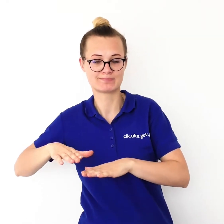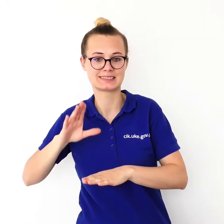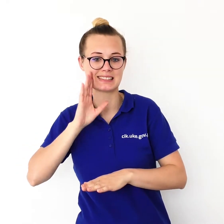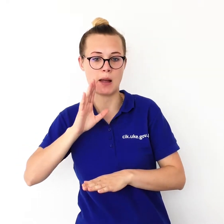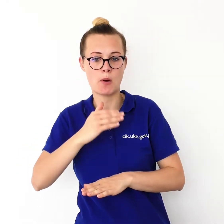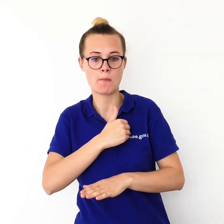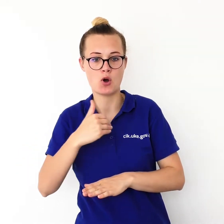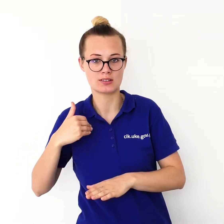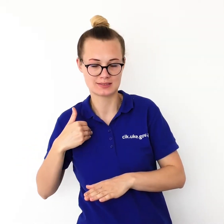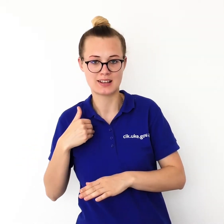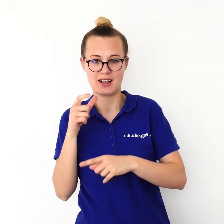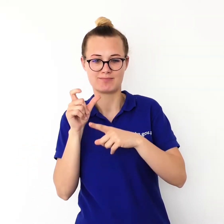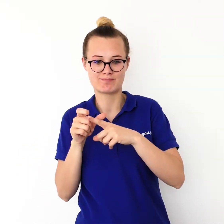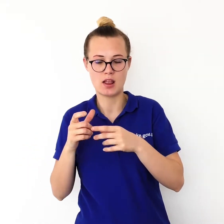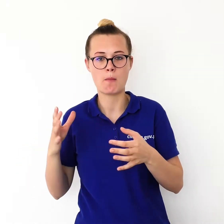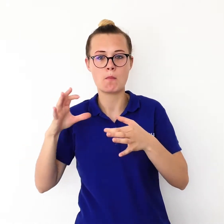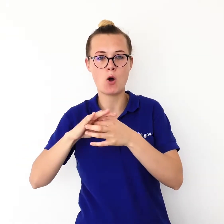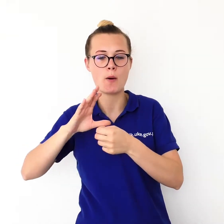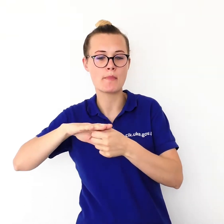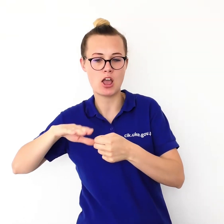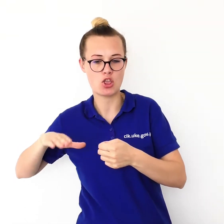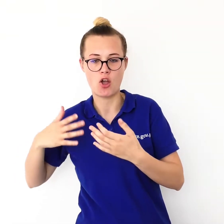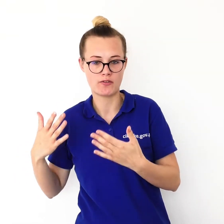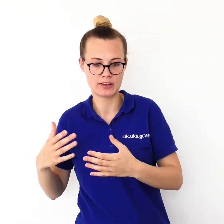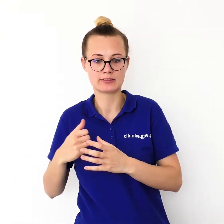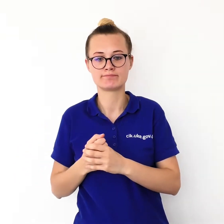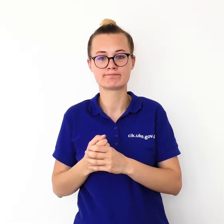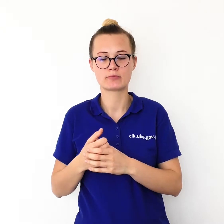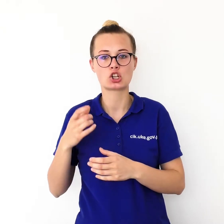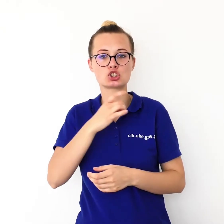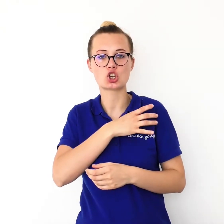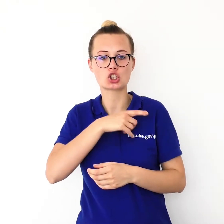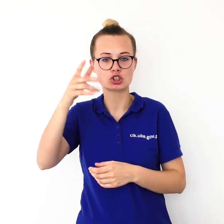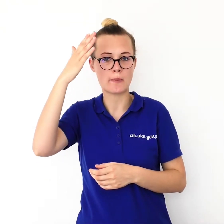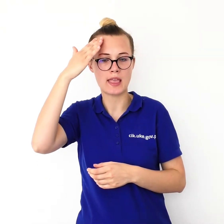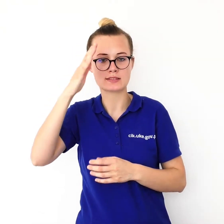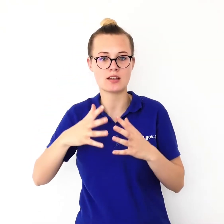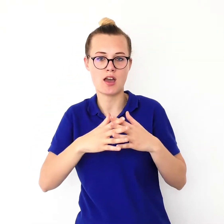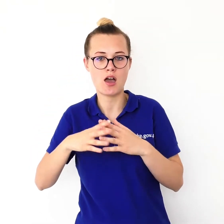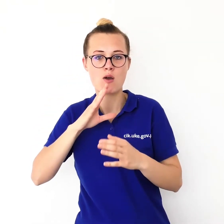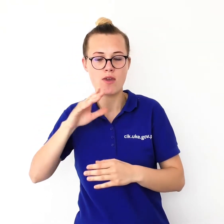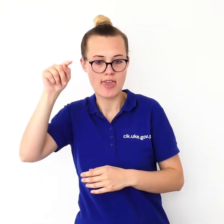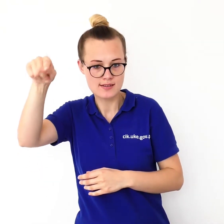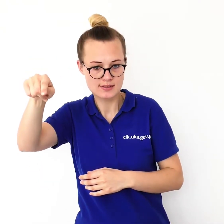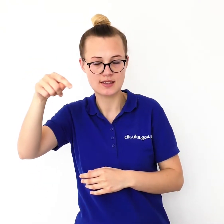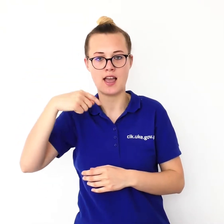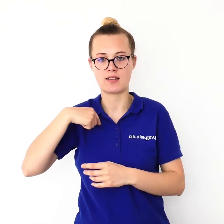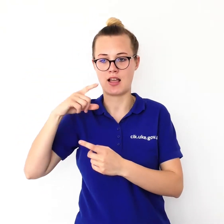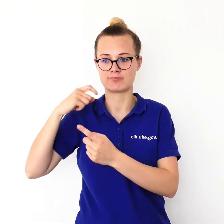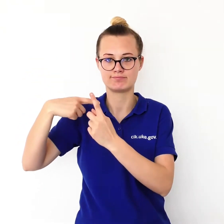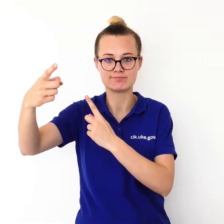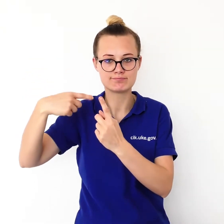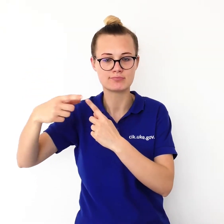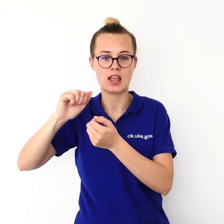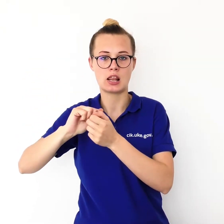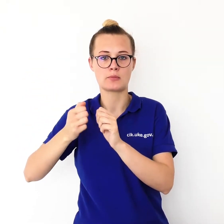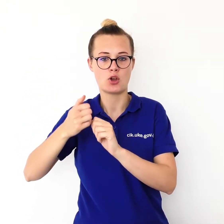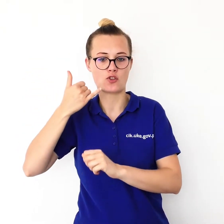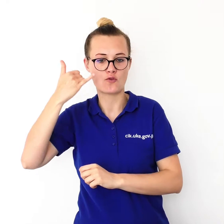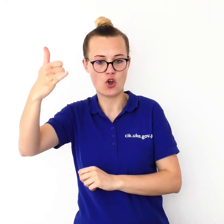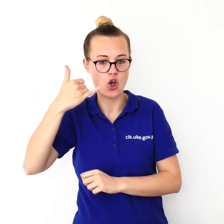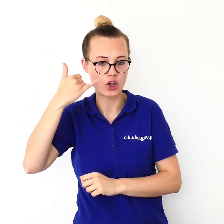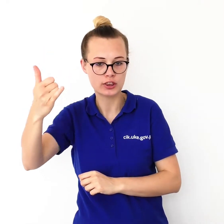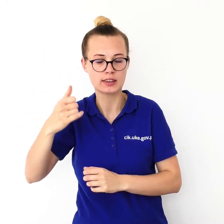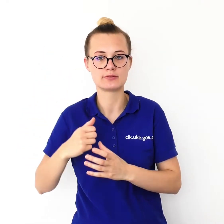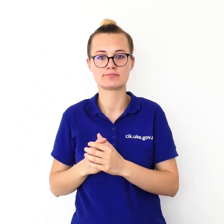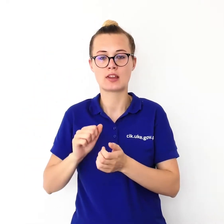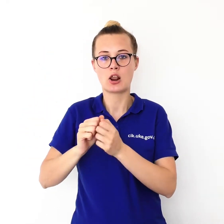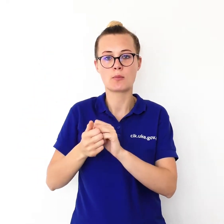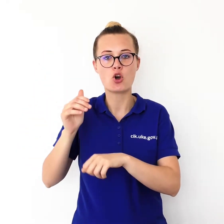Gdy dzwonisz, wysyłasz SMS z Polski do cioci w USA,